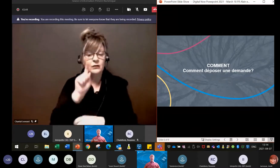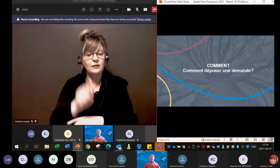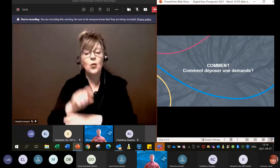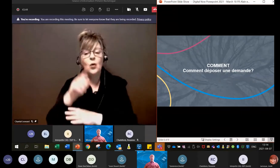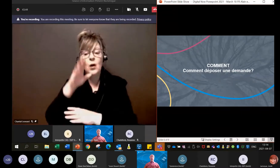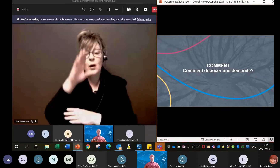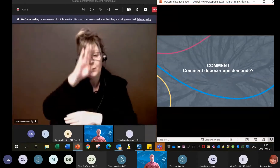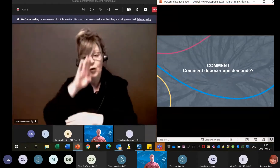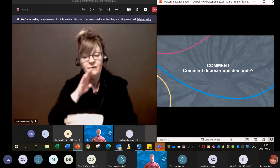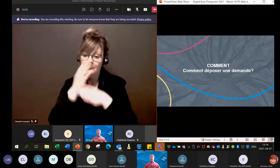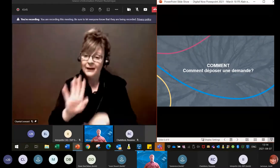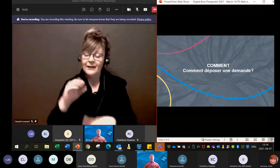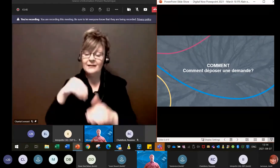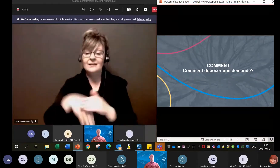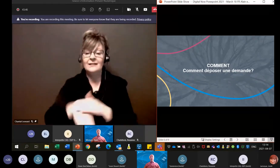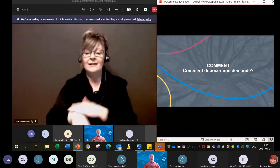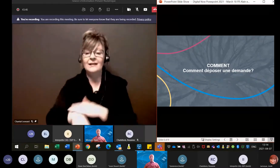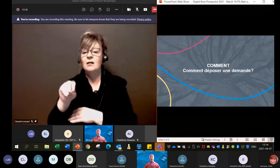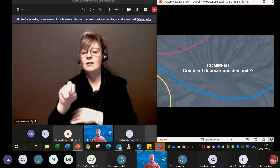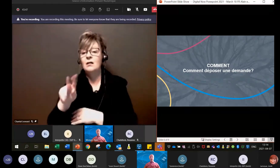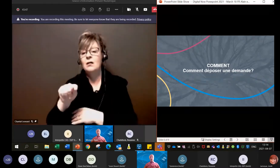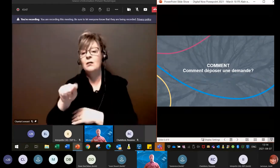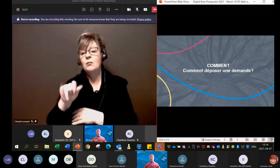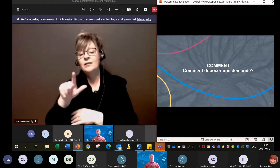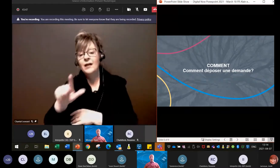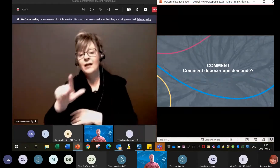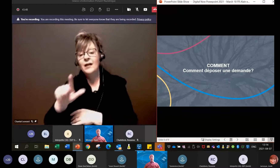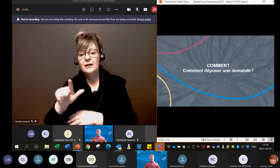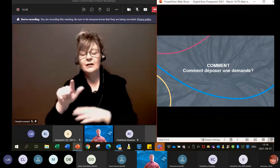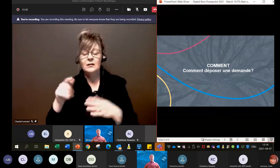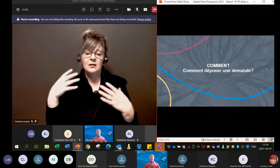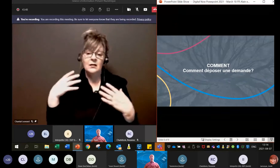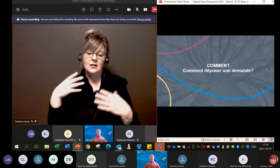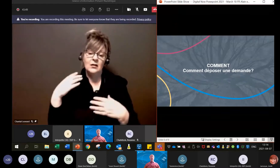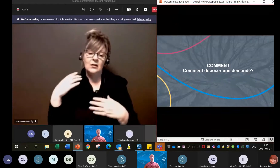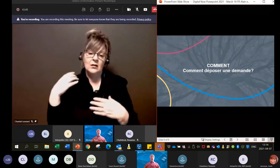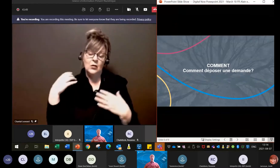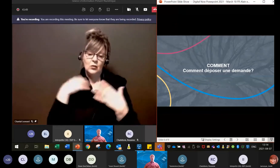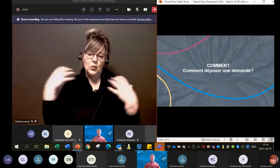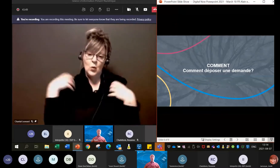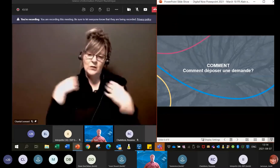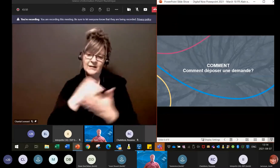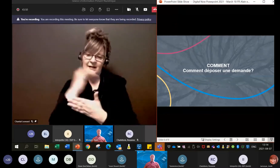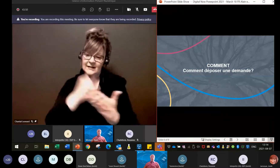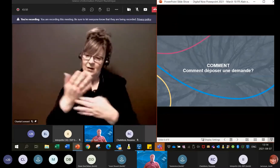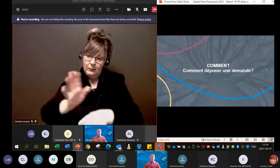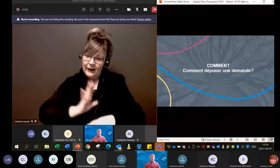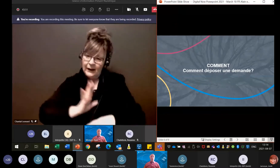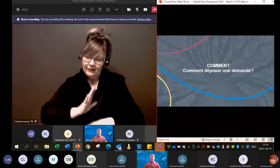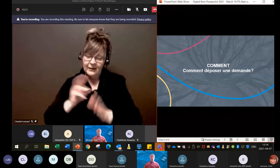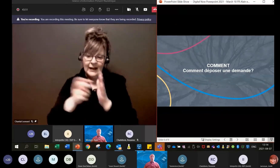des arts. L’inscription se fait par le